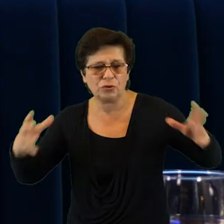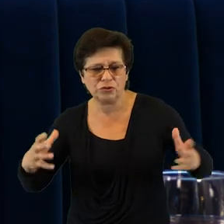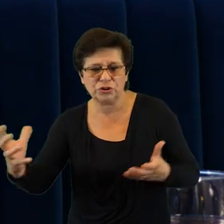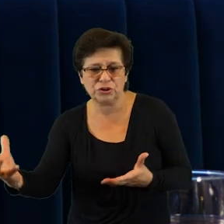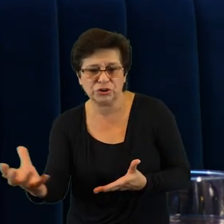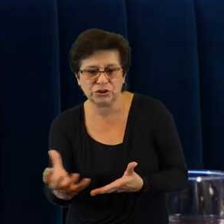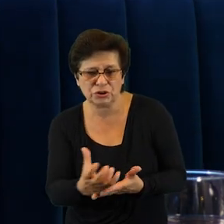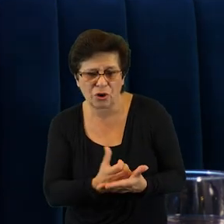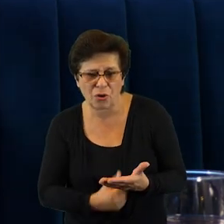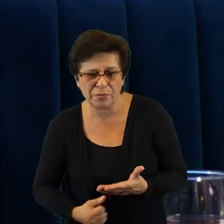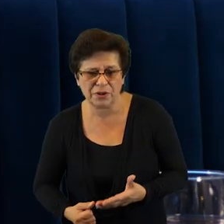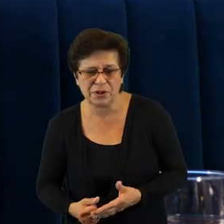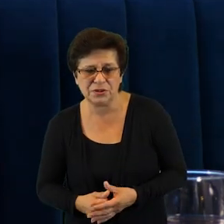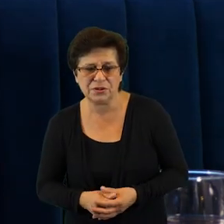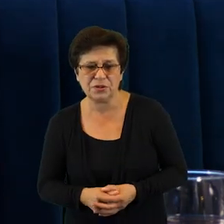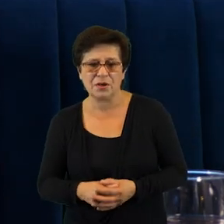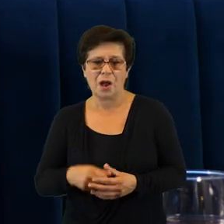Diabelnie się te wszystkie partie kłóciły.